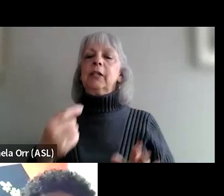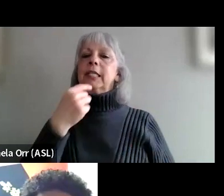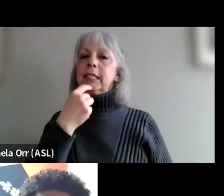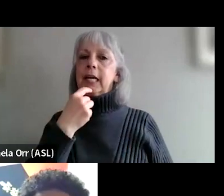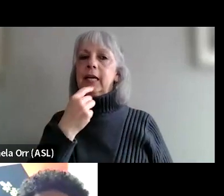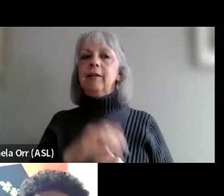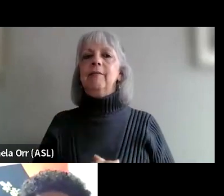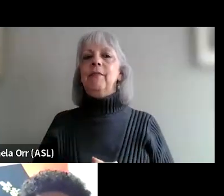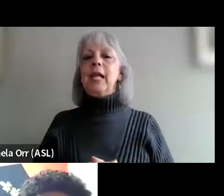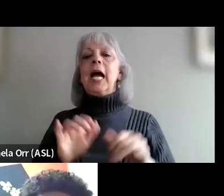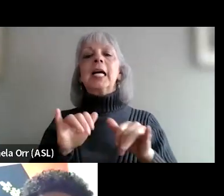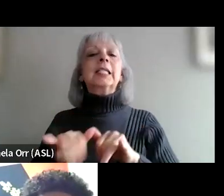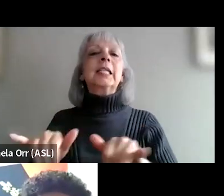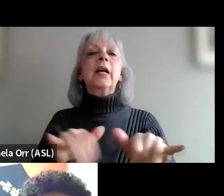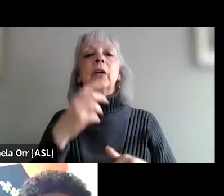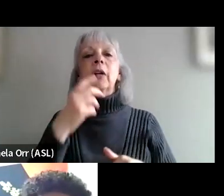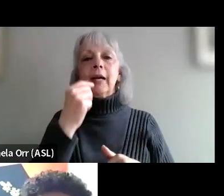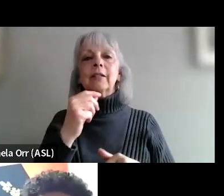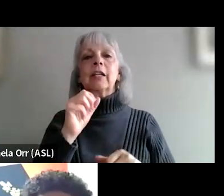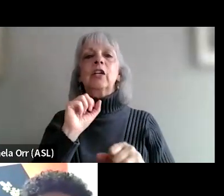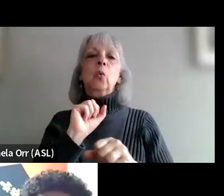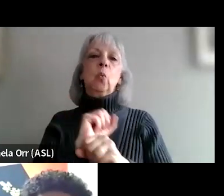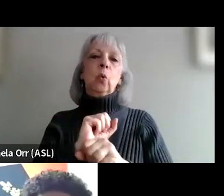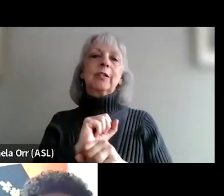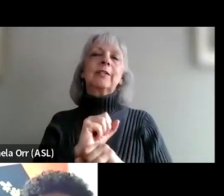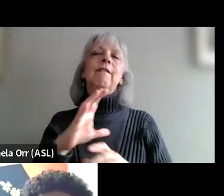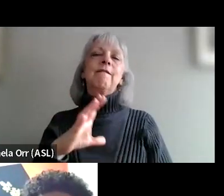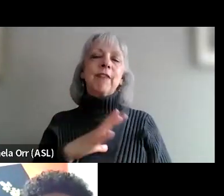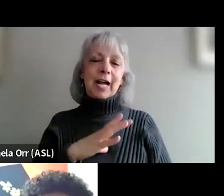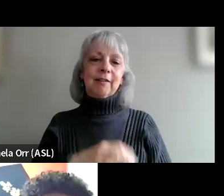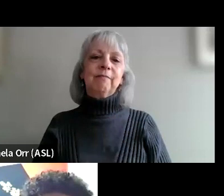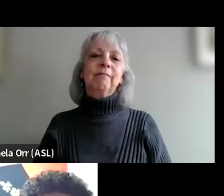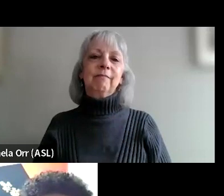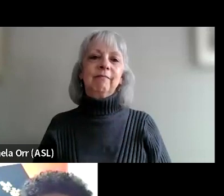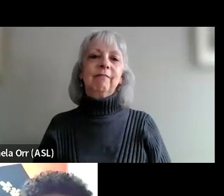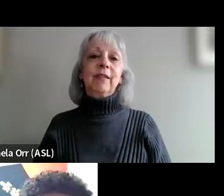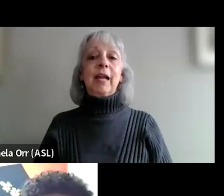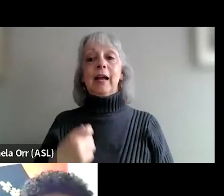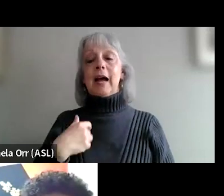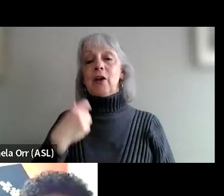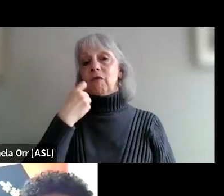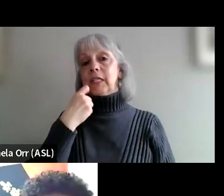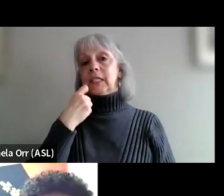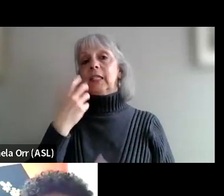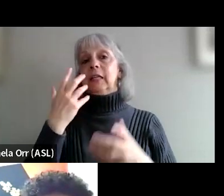es que la naloxona estándar funciona perfectamente. De hecho, recién regresé de una cumbre internacional